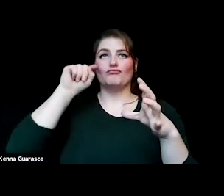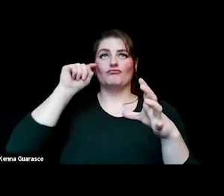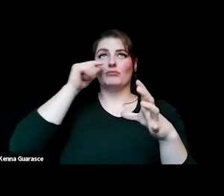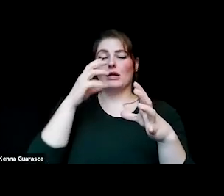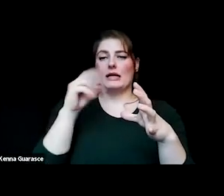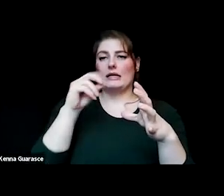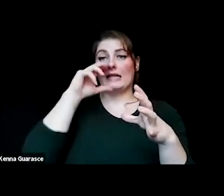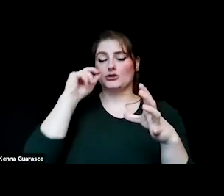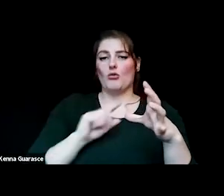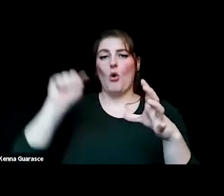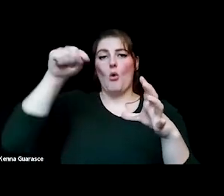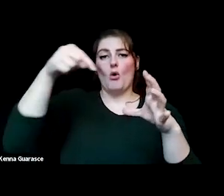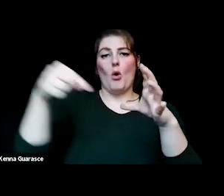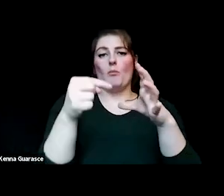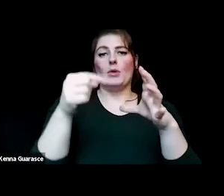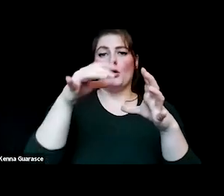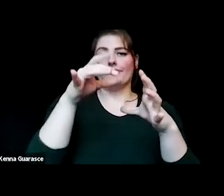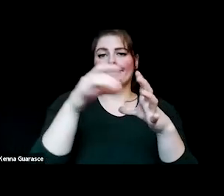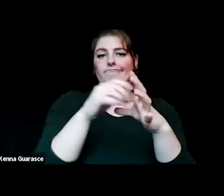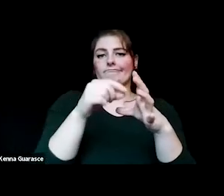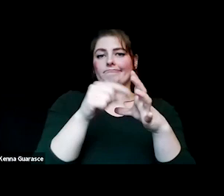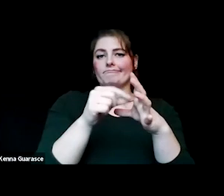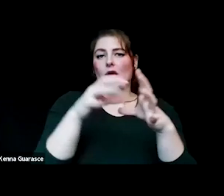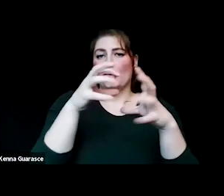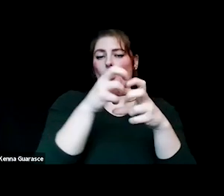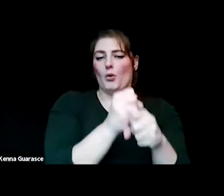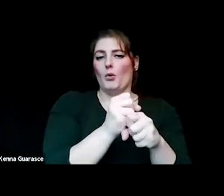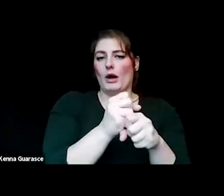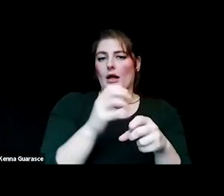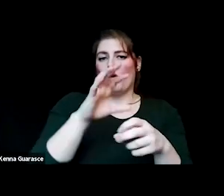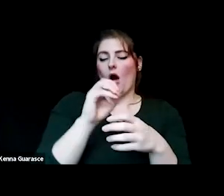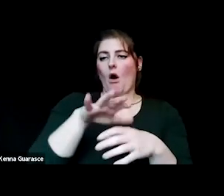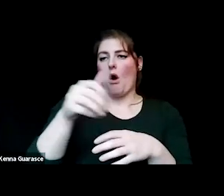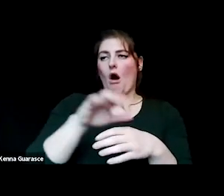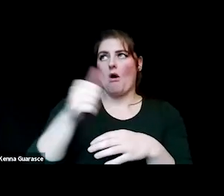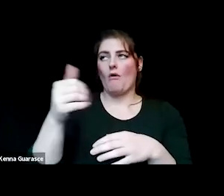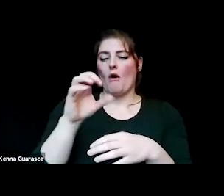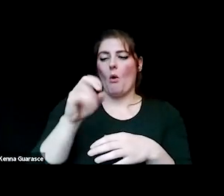Eso es todo. Es así de simple. Acaban de salvar una vida.